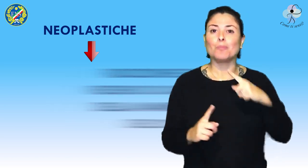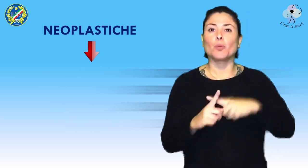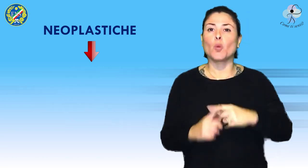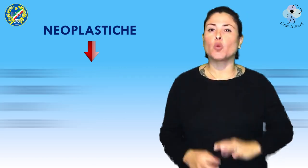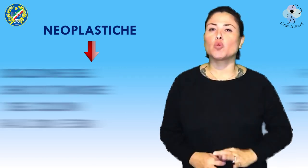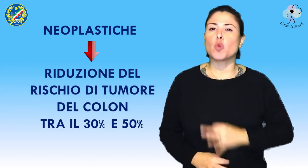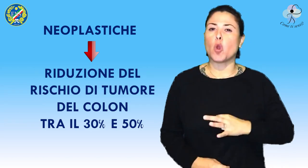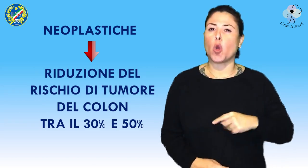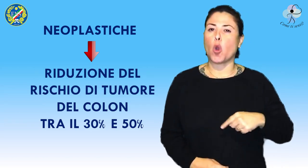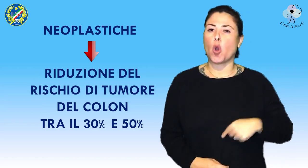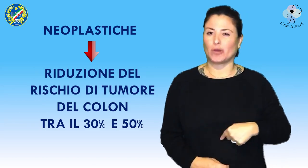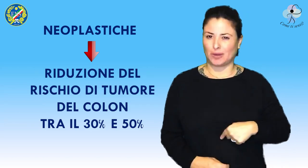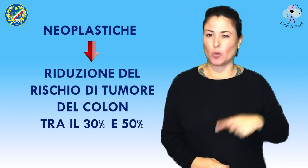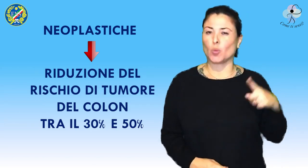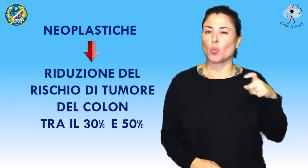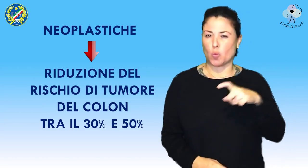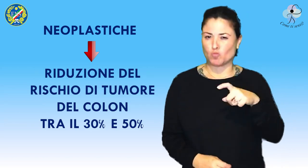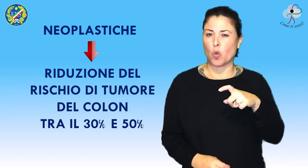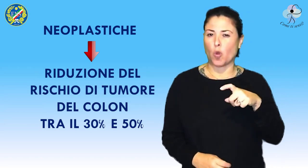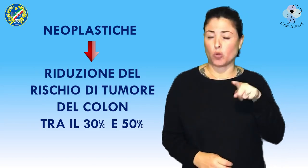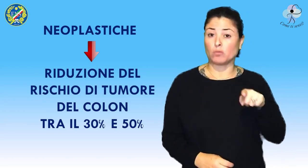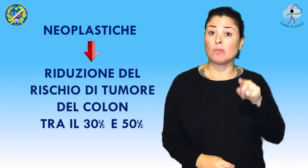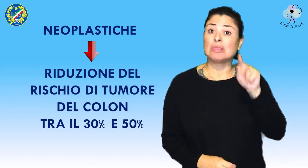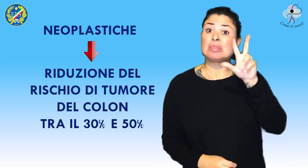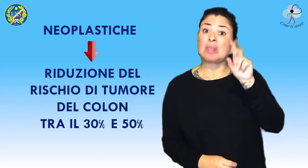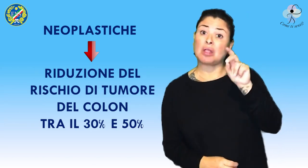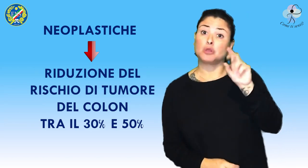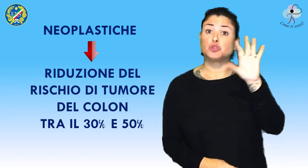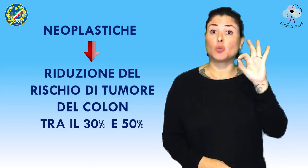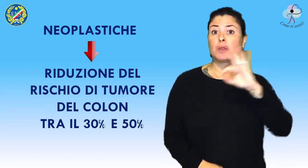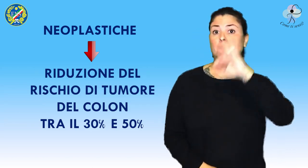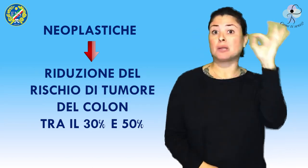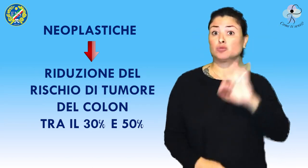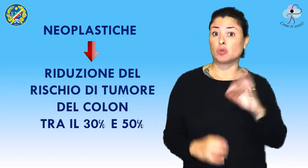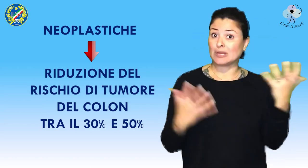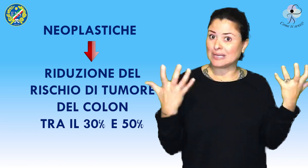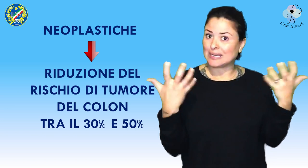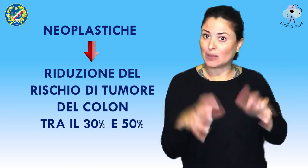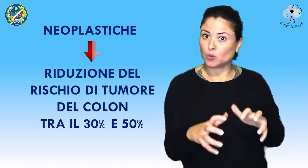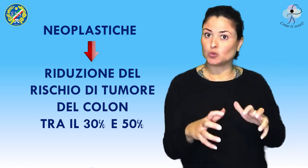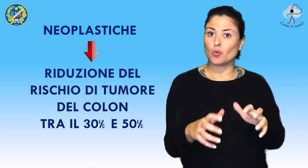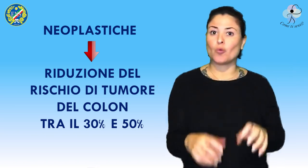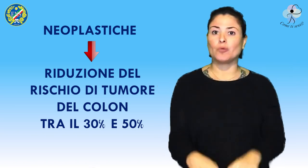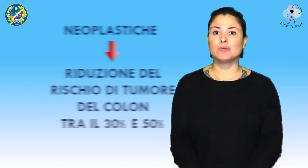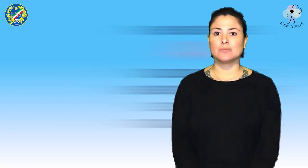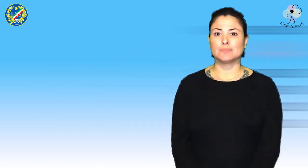e di tumore del colon tra il 30% e 50%).